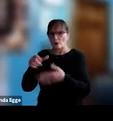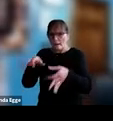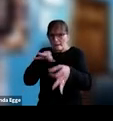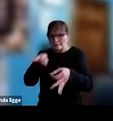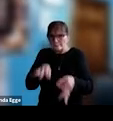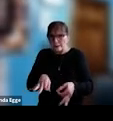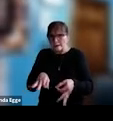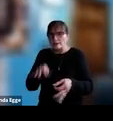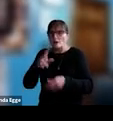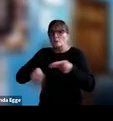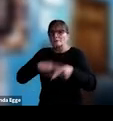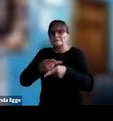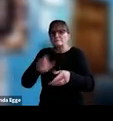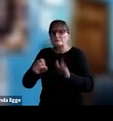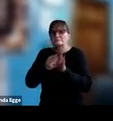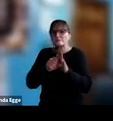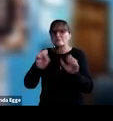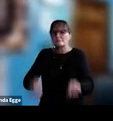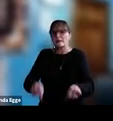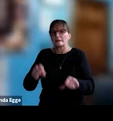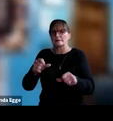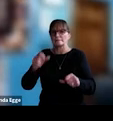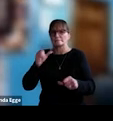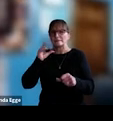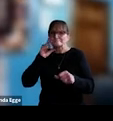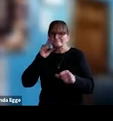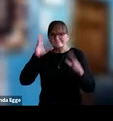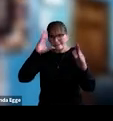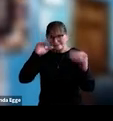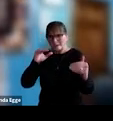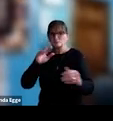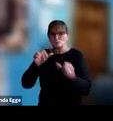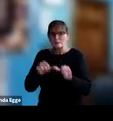qué tipos de síntomas podrían esperar que el solicitante pueda experimentar